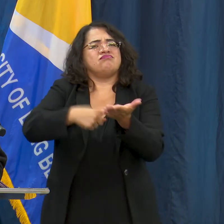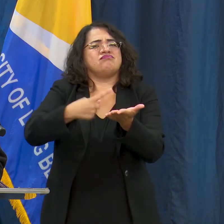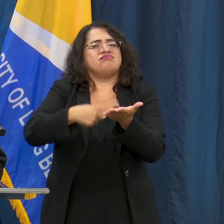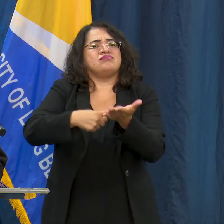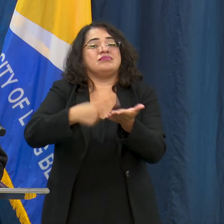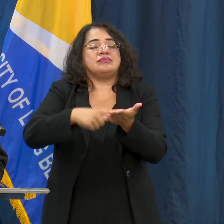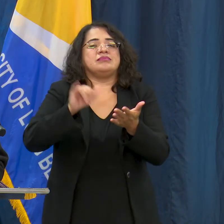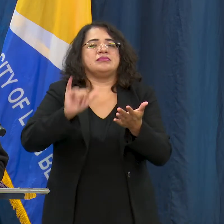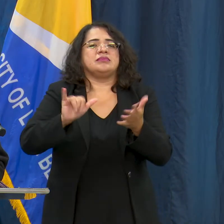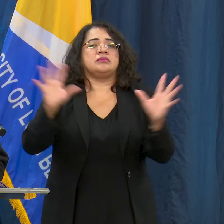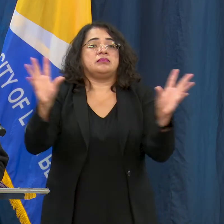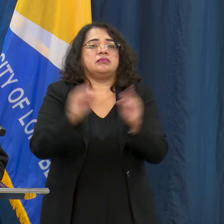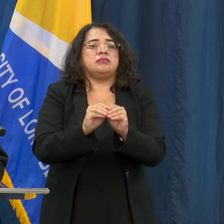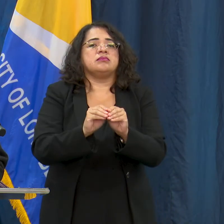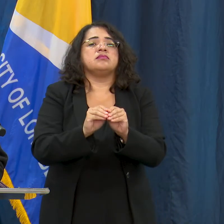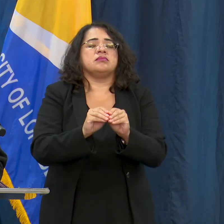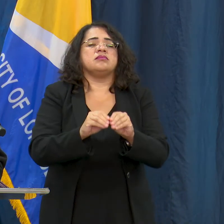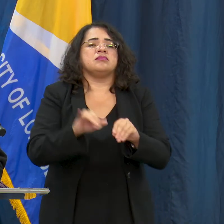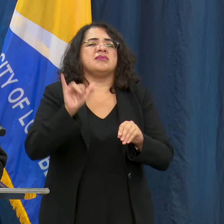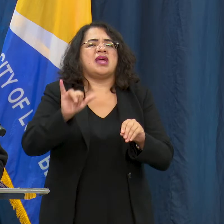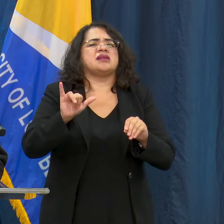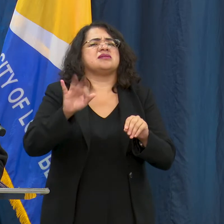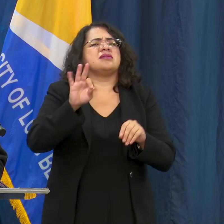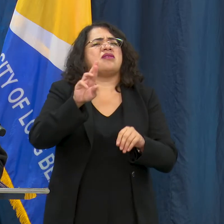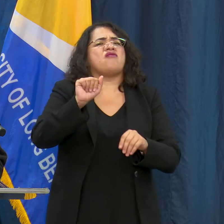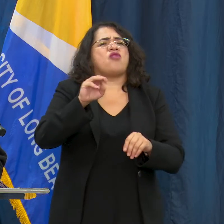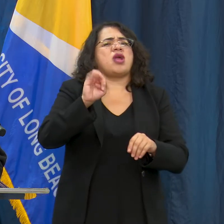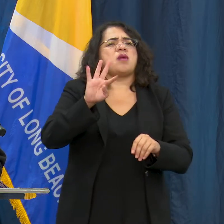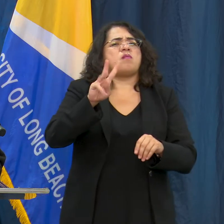sobre el marco de reconciliation de la ciudad y las SEO neighs que hemos estado